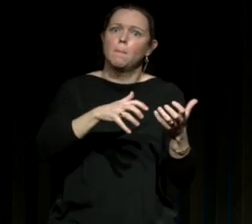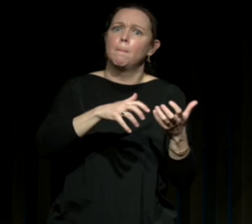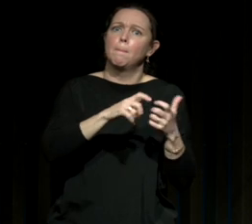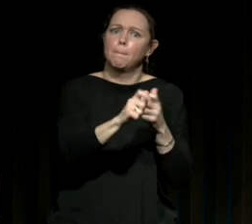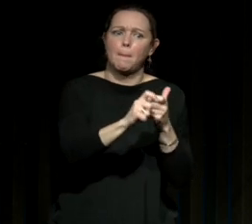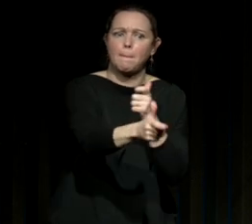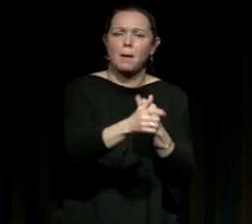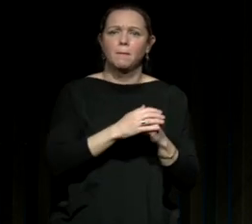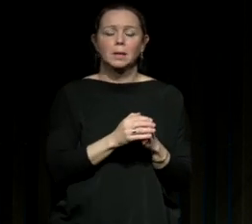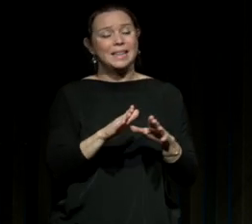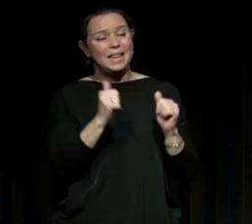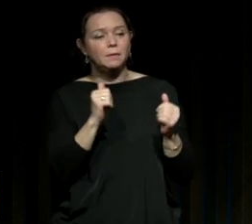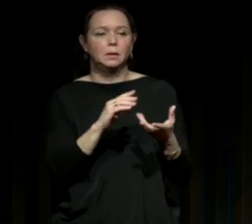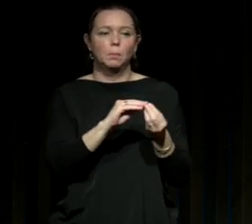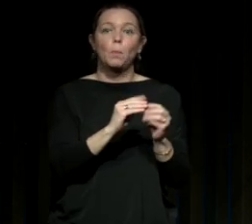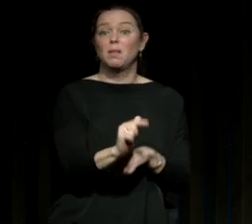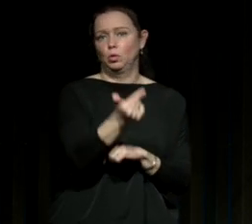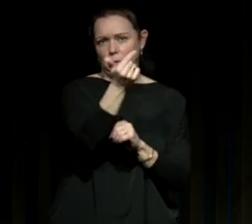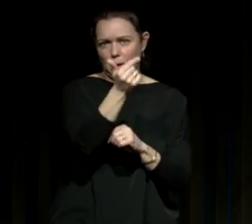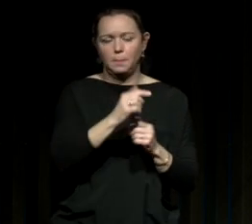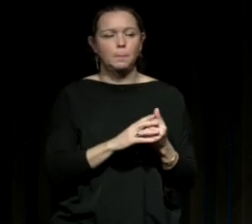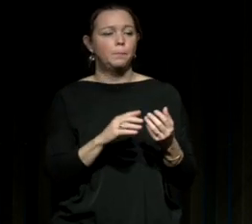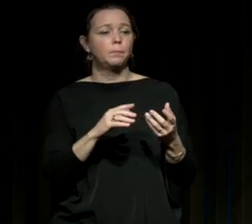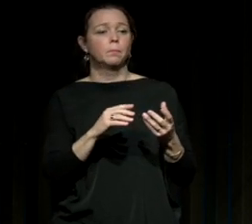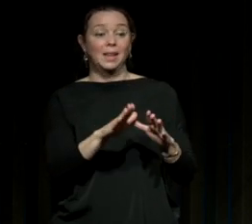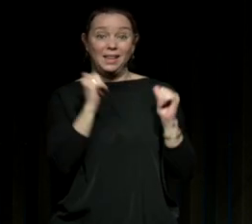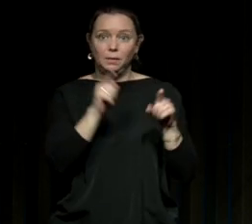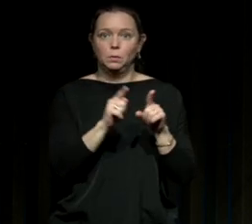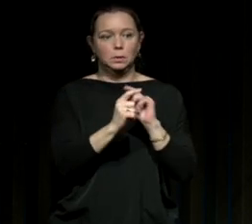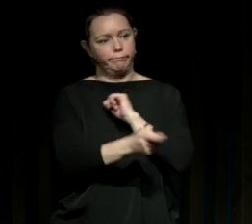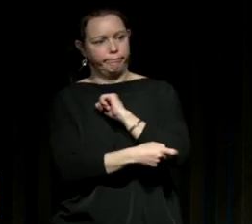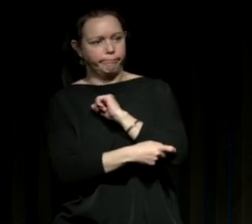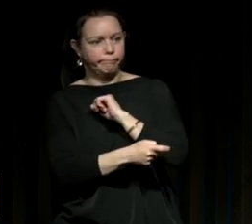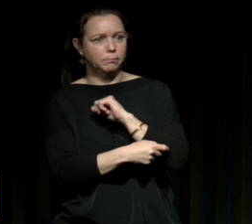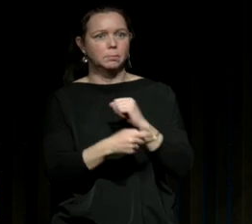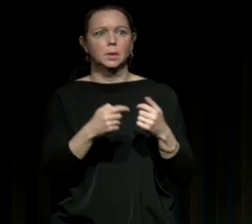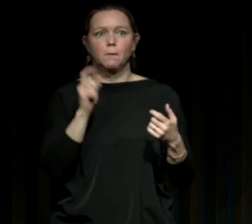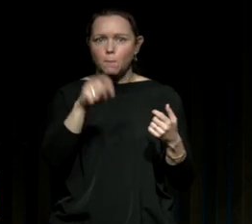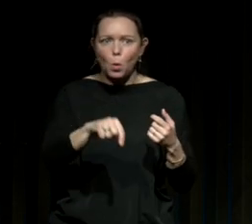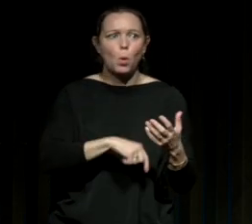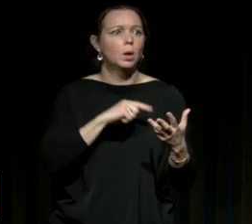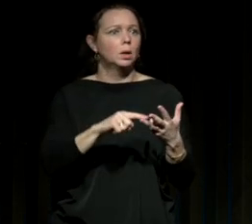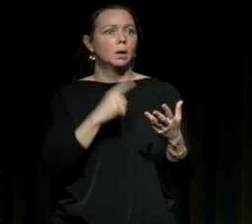d'effets secondaires pas d' effet addictif il faut que les faits soient prolongées dans le temps on